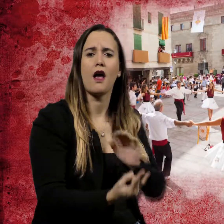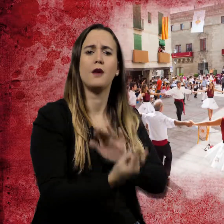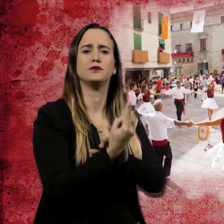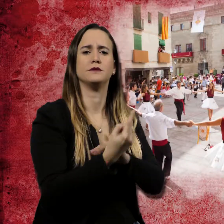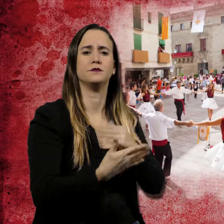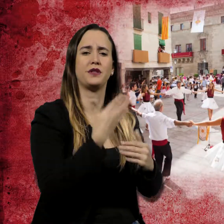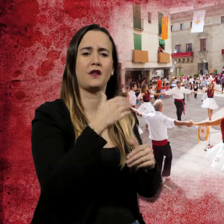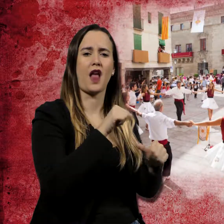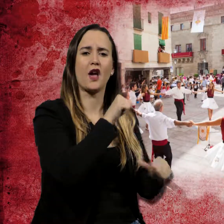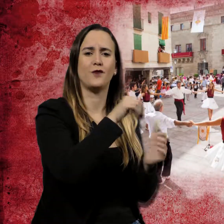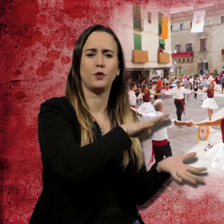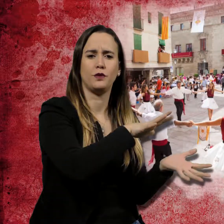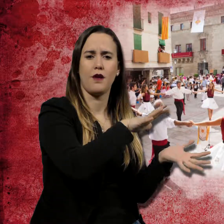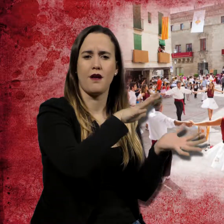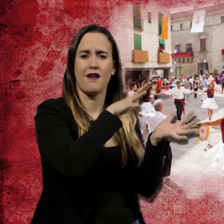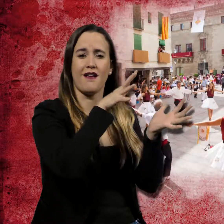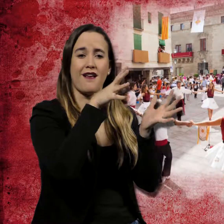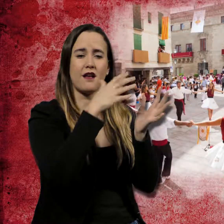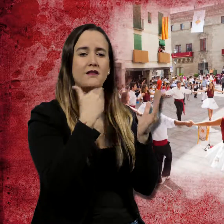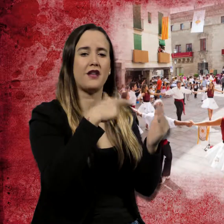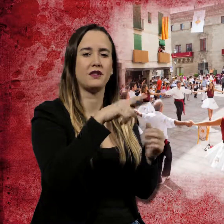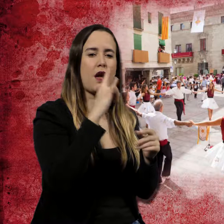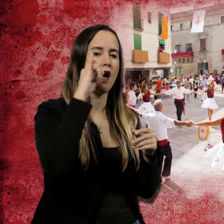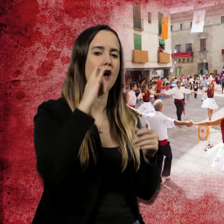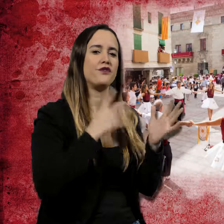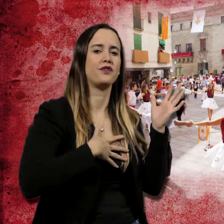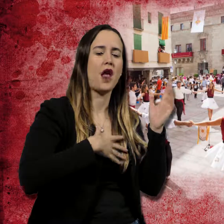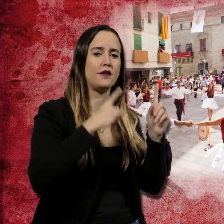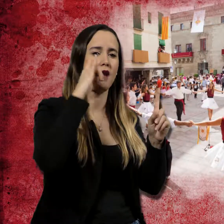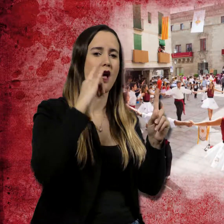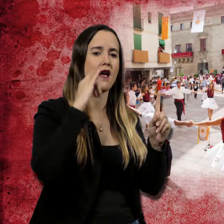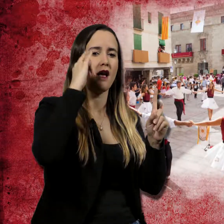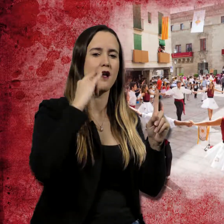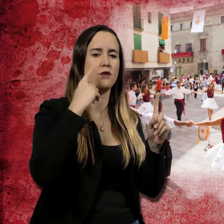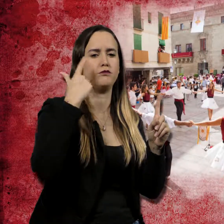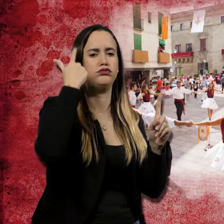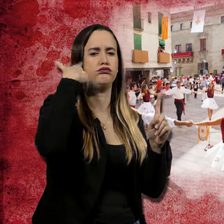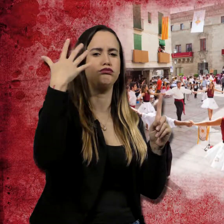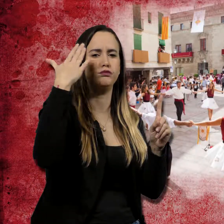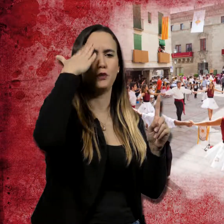fruit de l’evolució experimentada per antigues danses populars